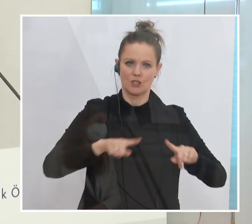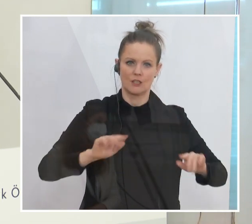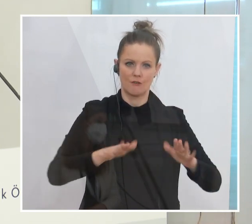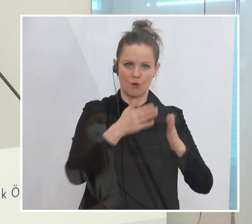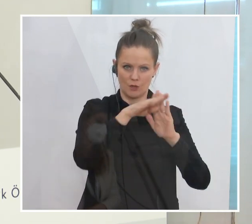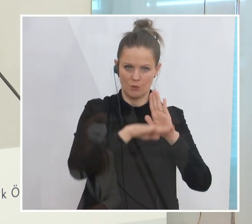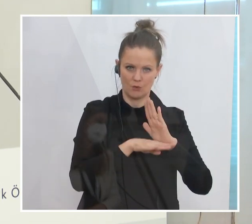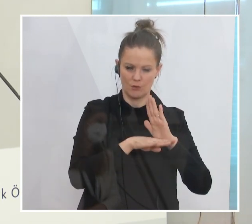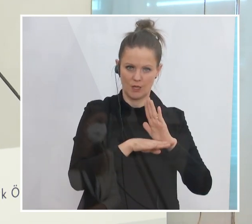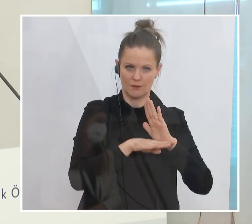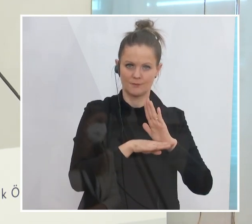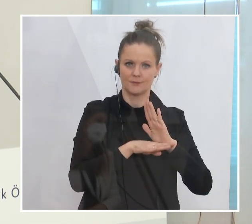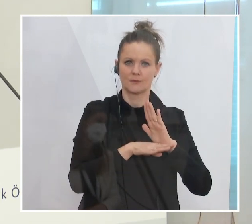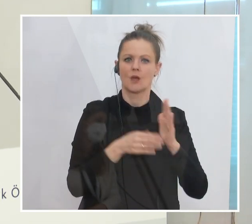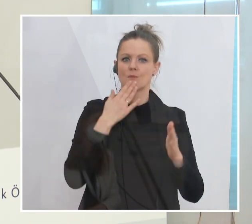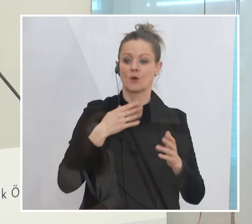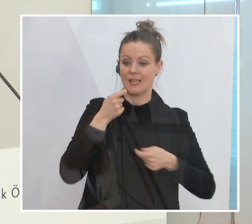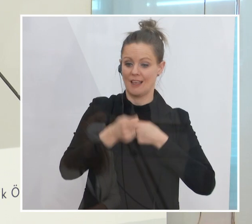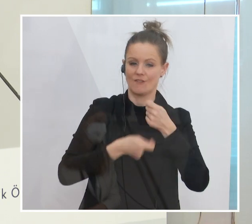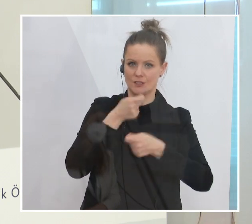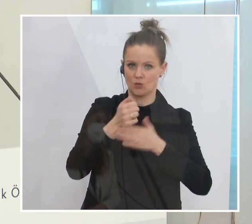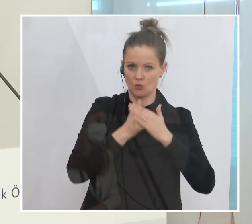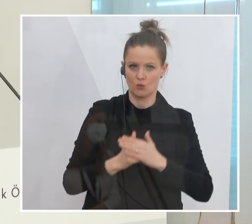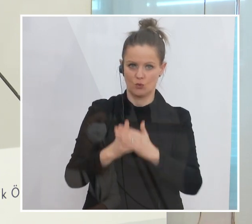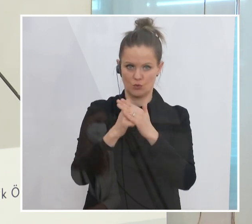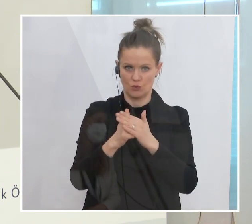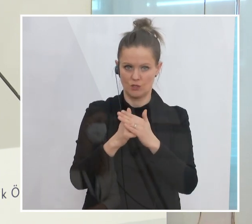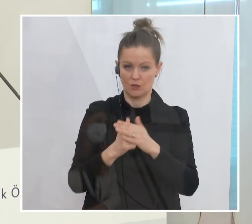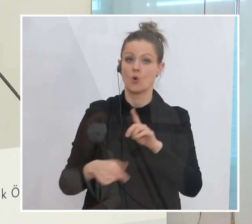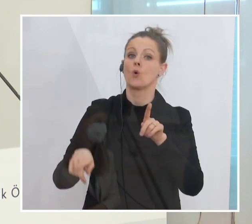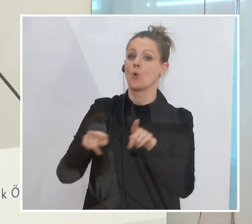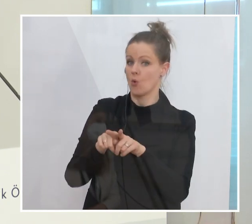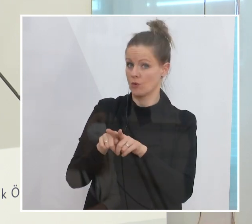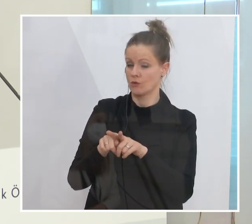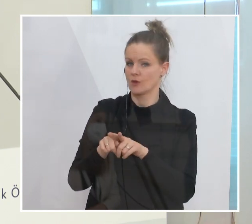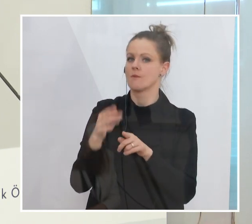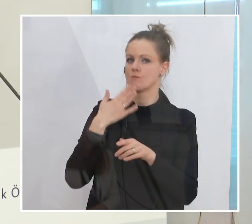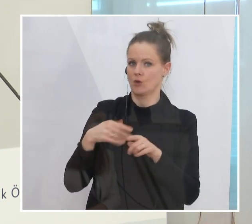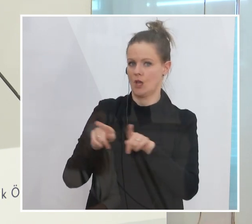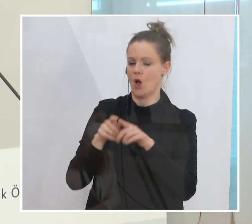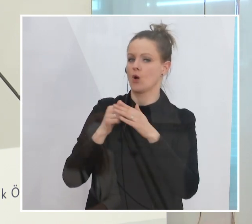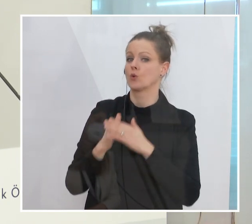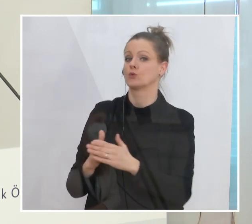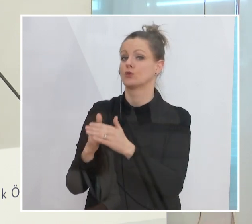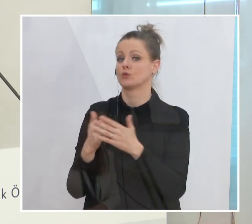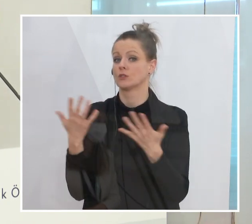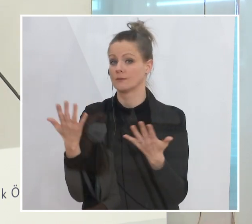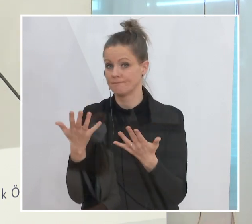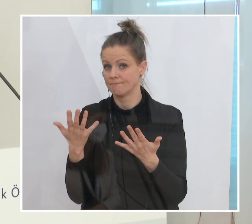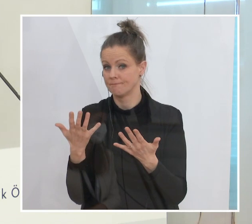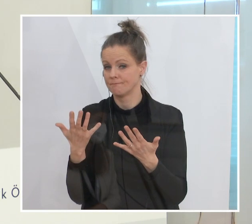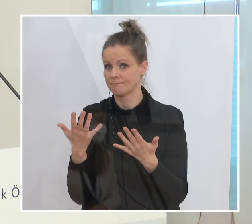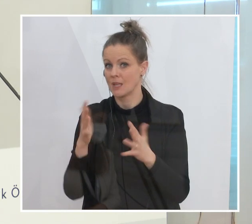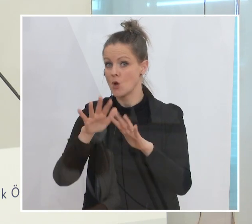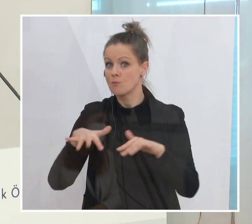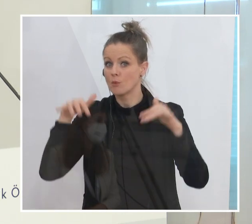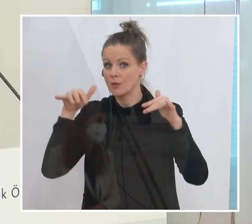Investitionen unterstützen. Und wir wollen auch dabei unterstützen, das Publikum zu motivieren,